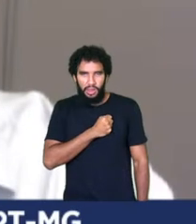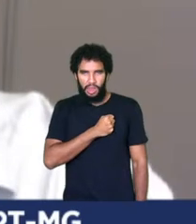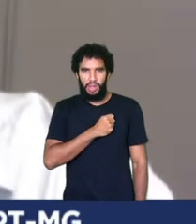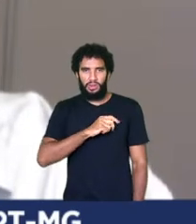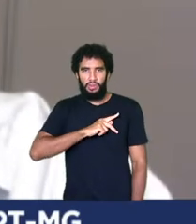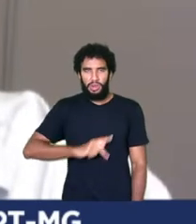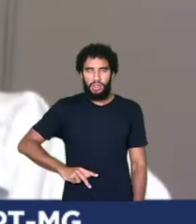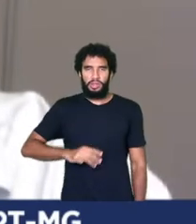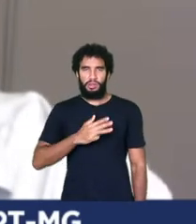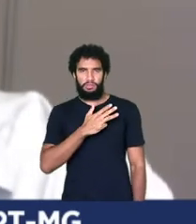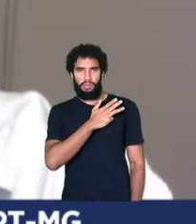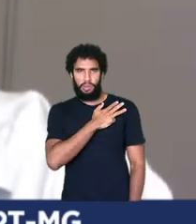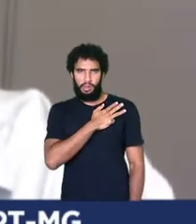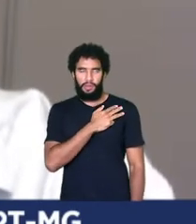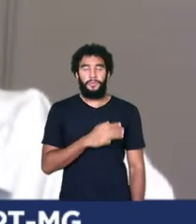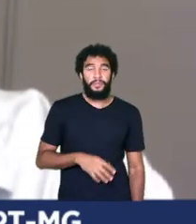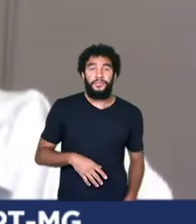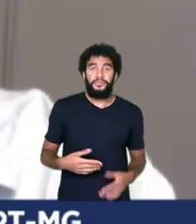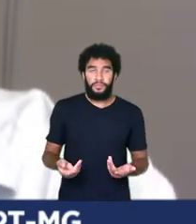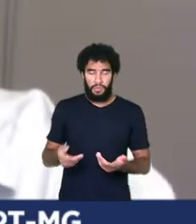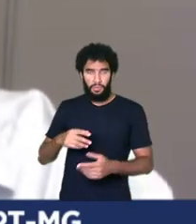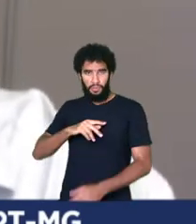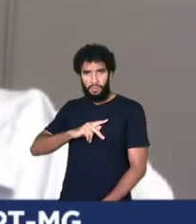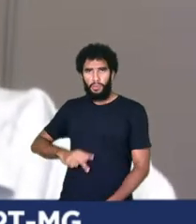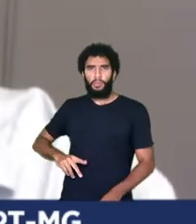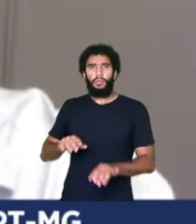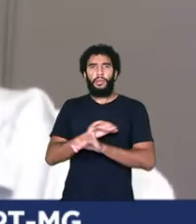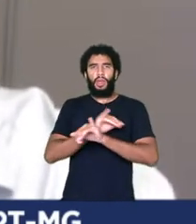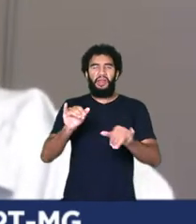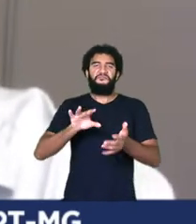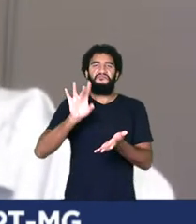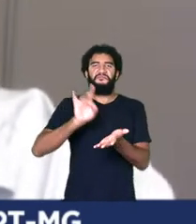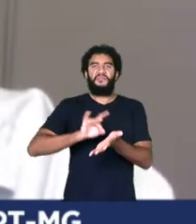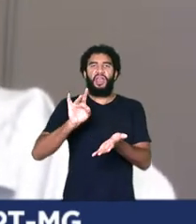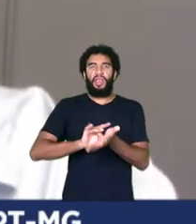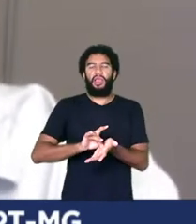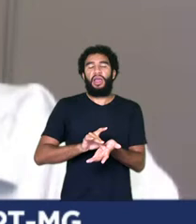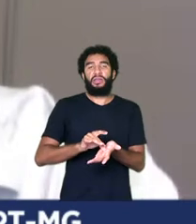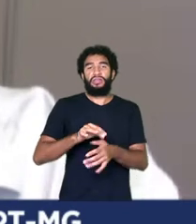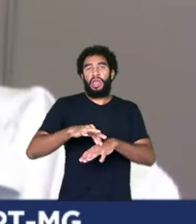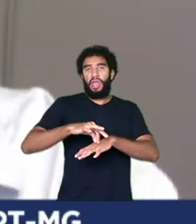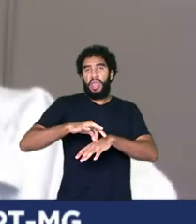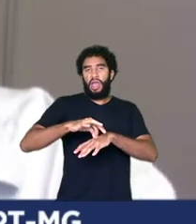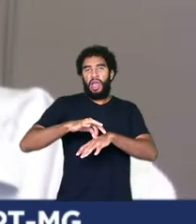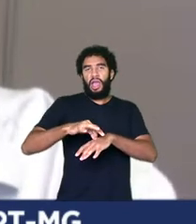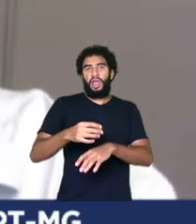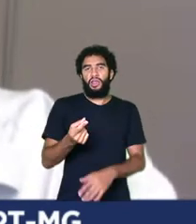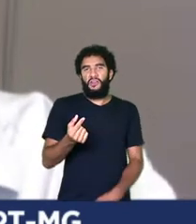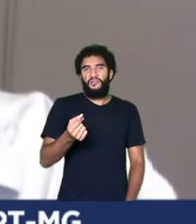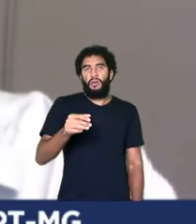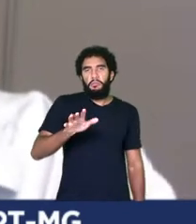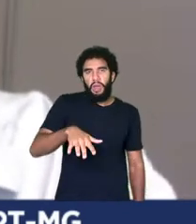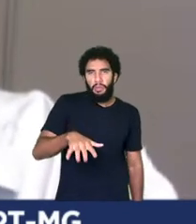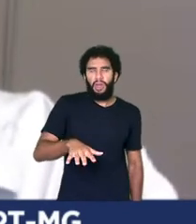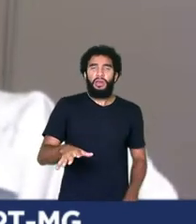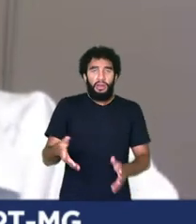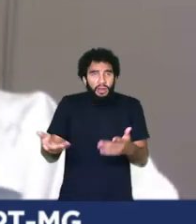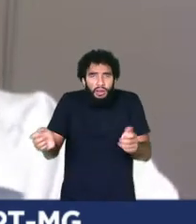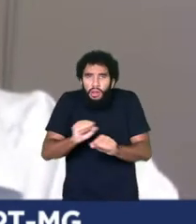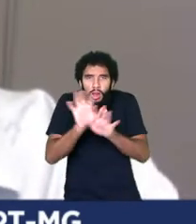LULA. E AÍ O GENOCIDA EU RECONHEÇO QUE A CARNE ERA MAIS BARATA. CLARO, GENOCIDA, VOCÊ DEIXA O PREÇO DA